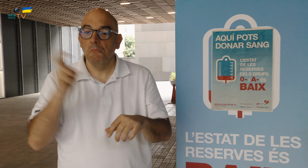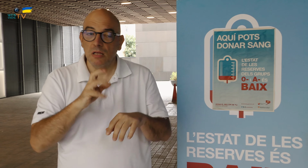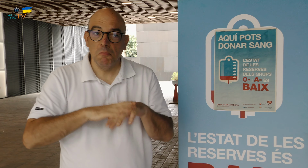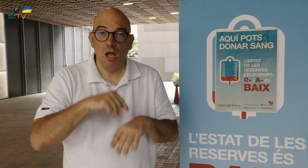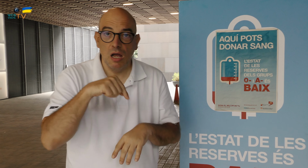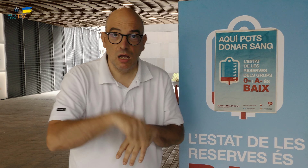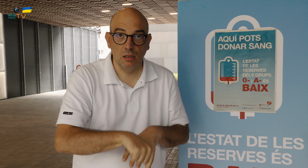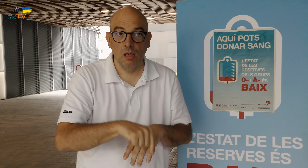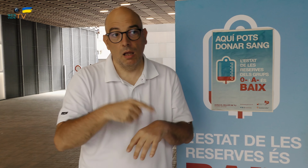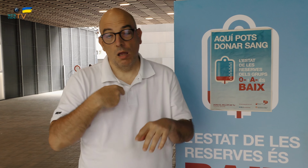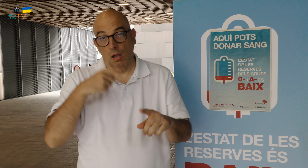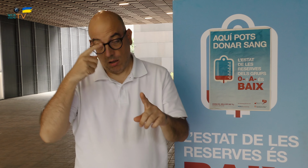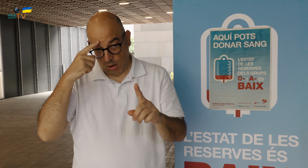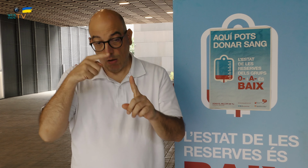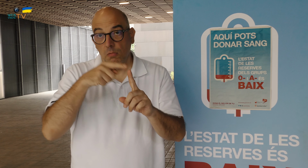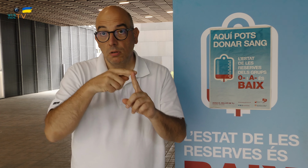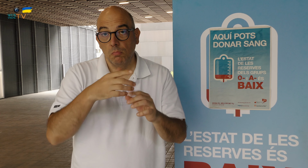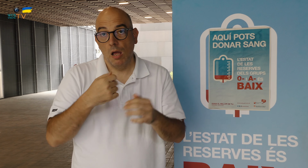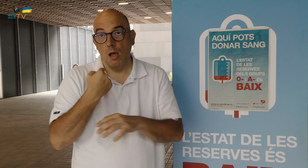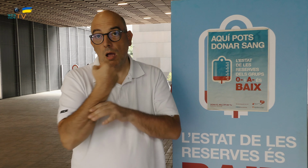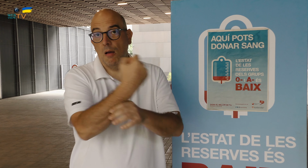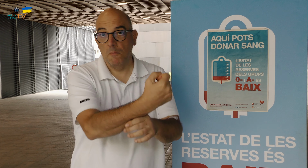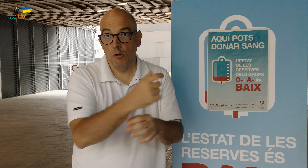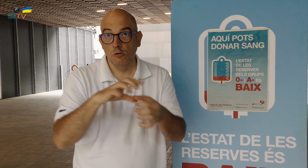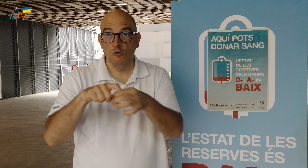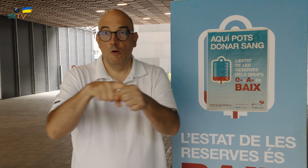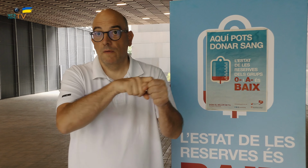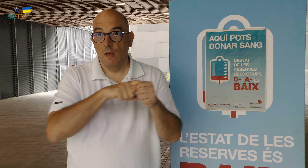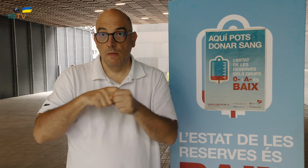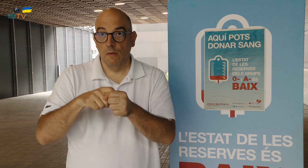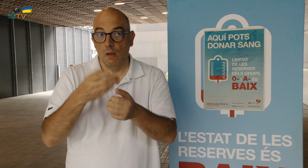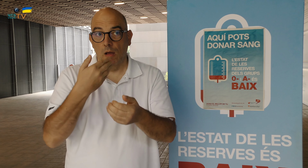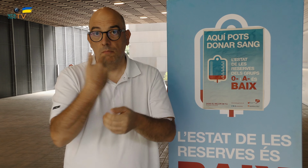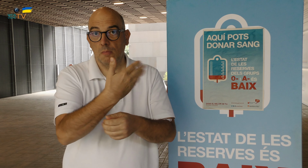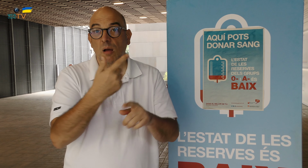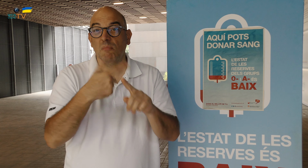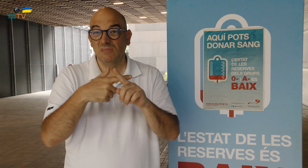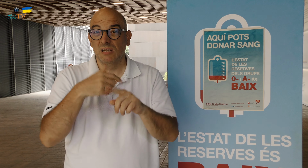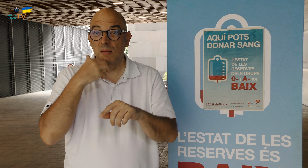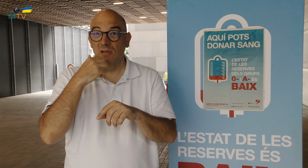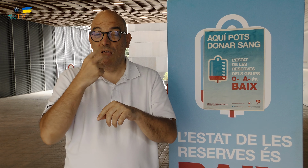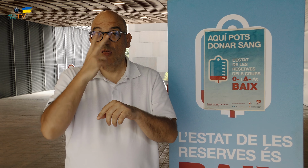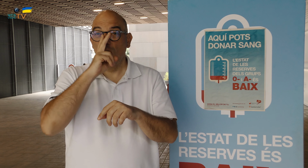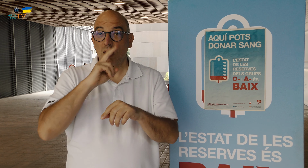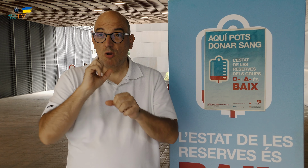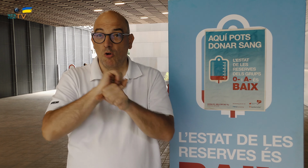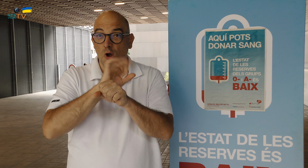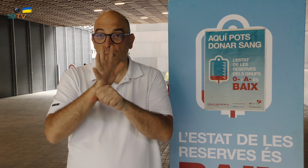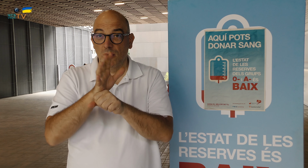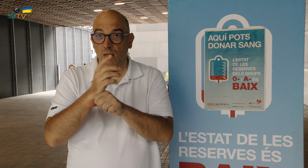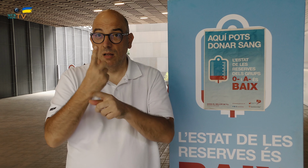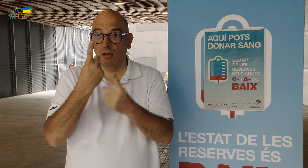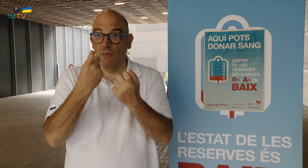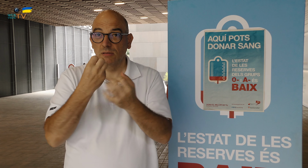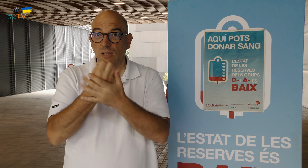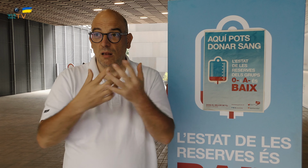Jo he vingut aquí per recolzar la causa i ser solidari perquè també a conseqüència del COVID